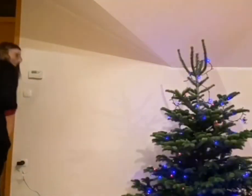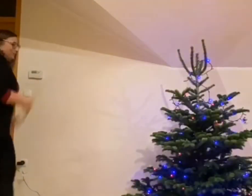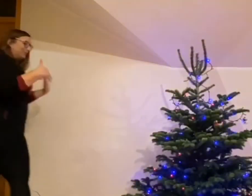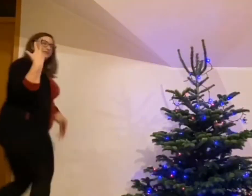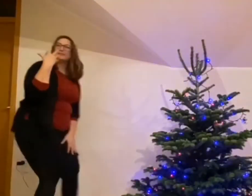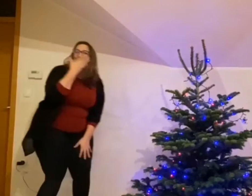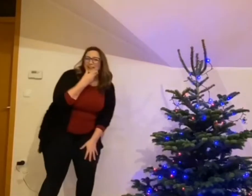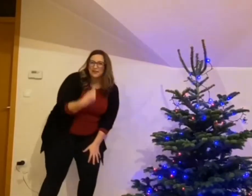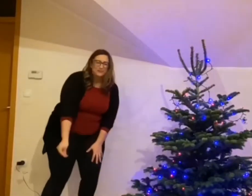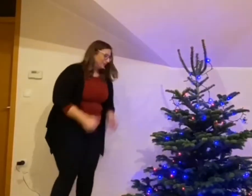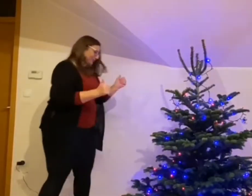Wow, čudovito!